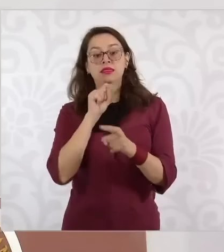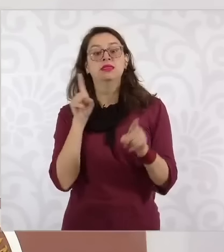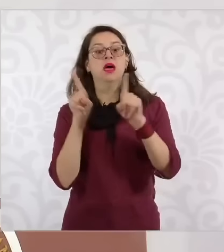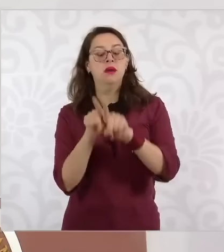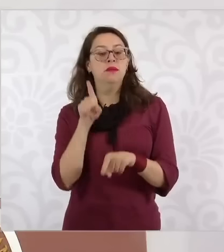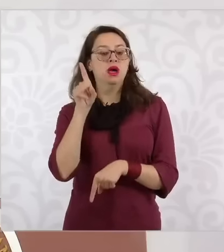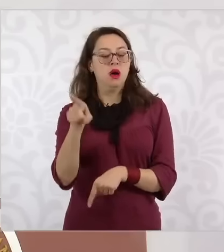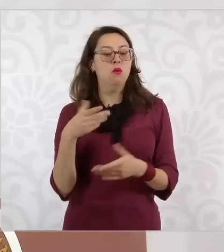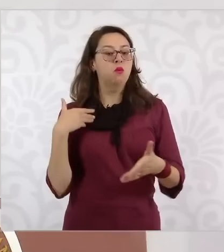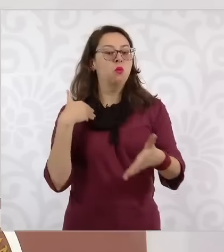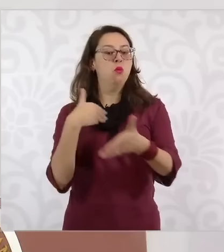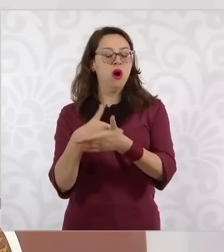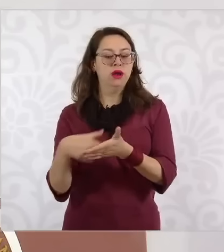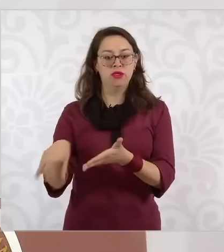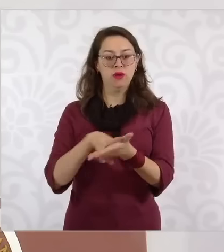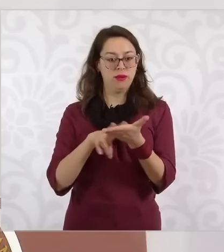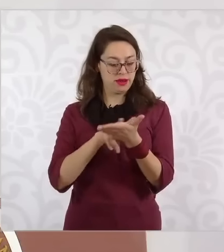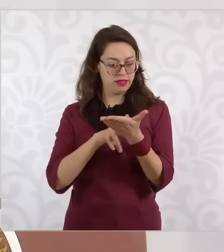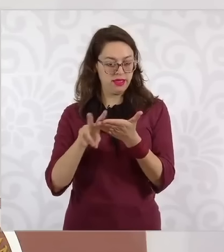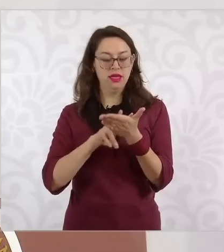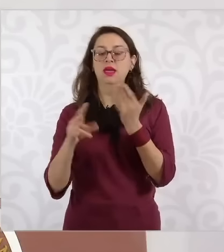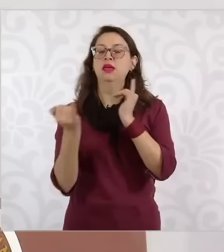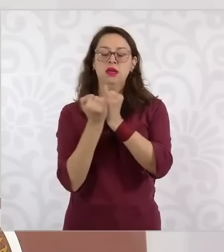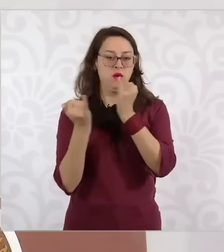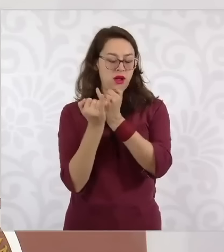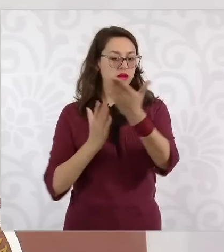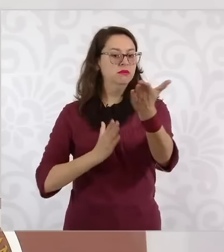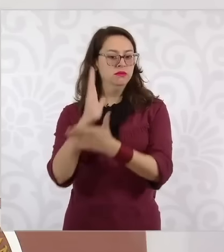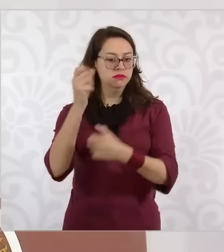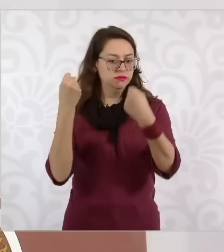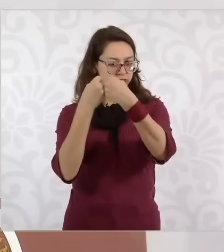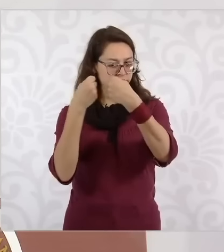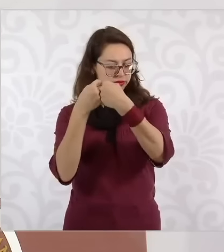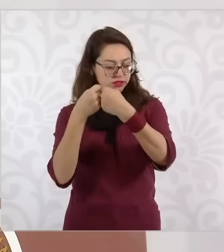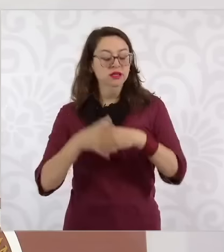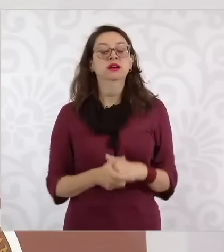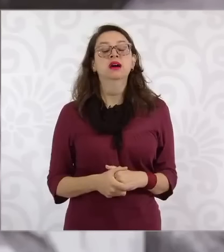es otro nuevo cruce fronterizo. Estos cruces fronterizos, lo importante también mencionar